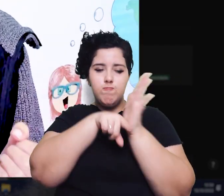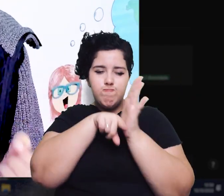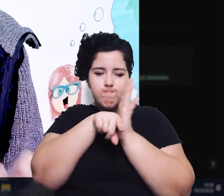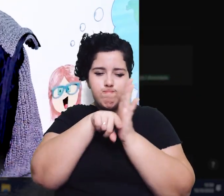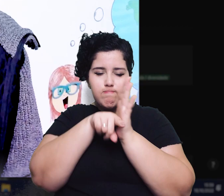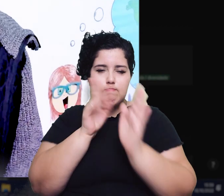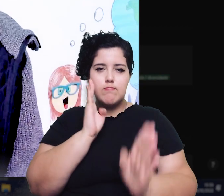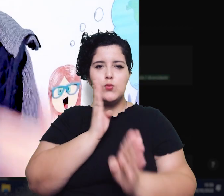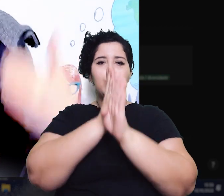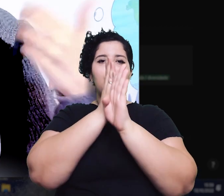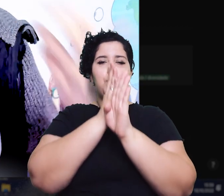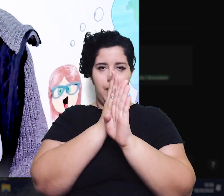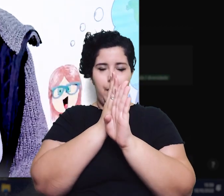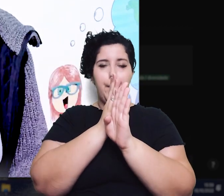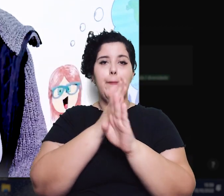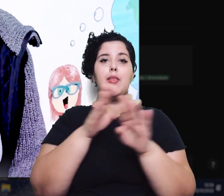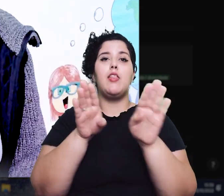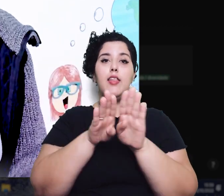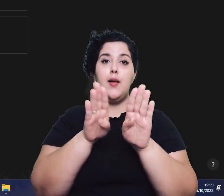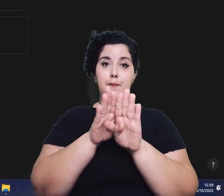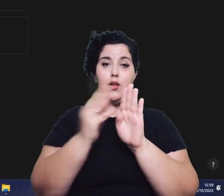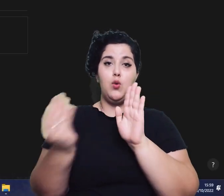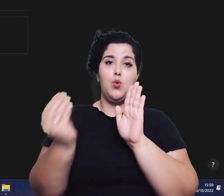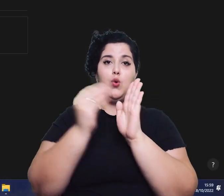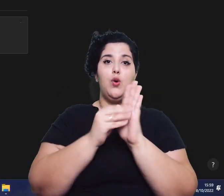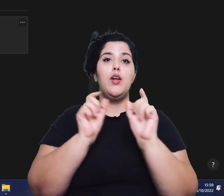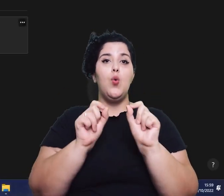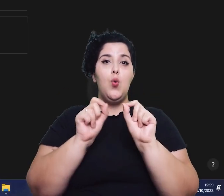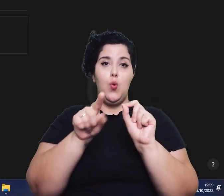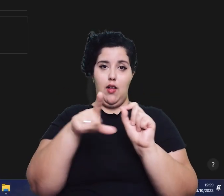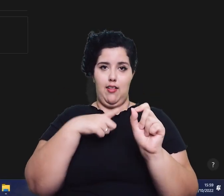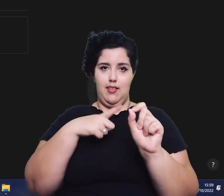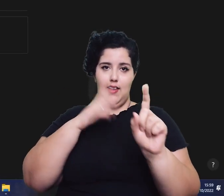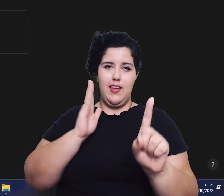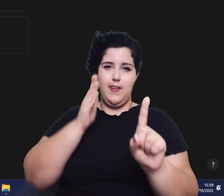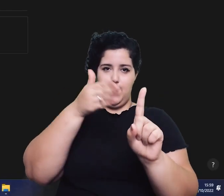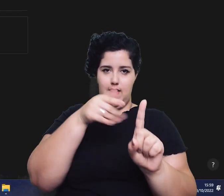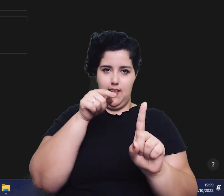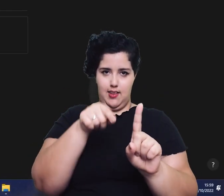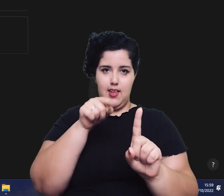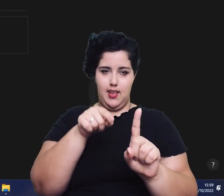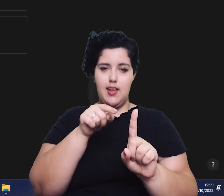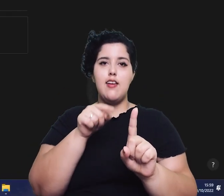ativa no meu projeto. Além disso, eu agrupei também a questão… Aqui as referências a gente já tinha visto, mas ele